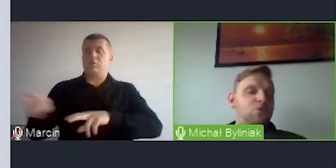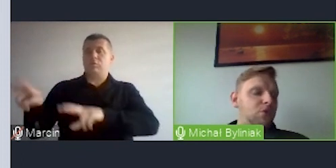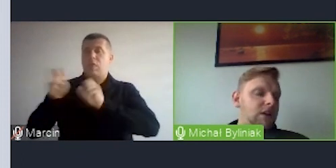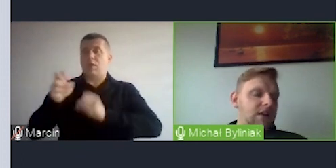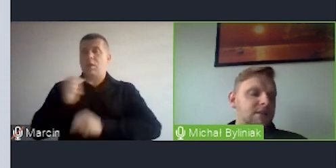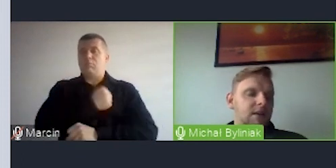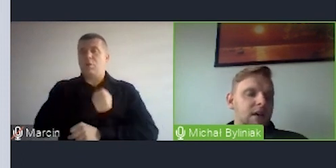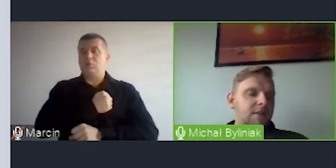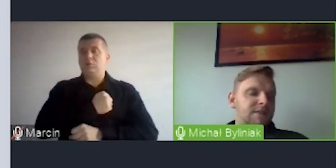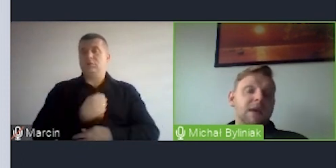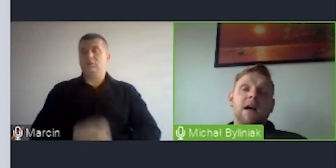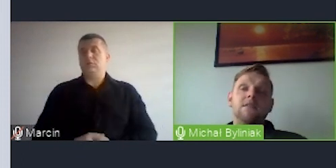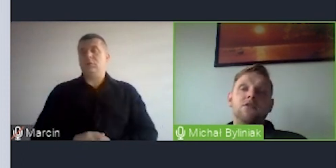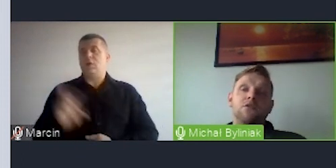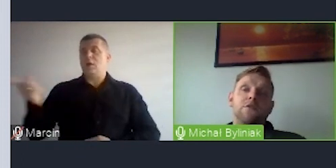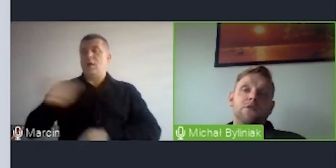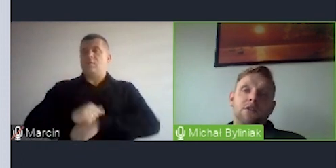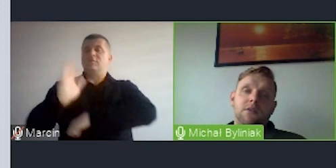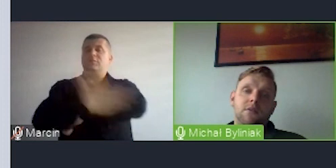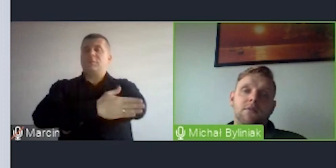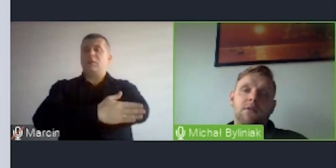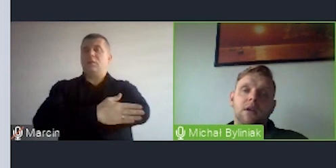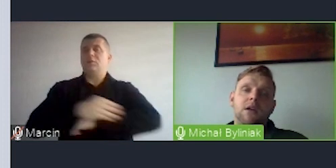który jest wspierany ze środków unijnych.